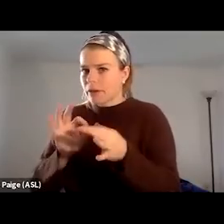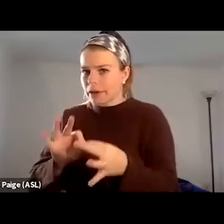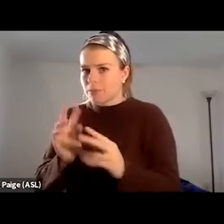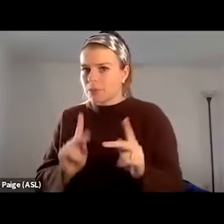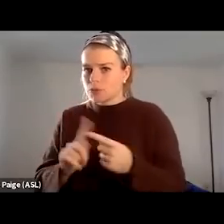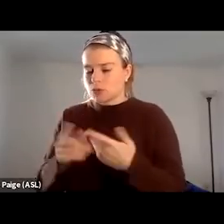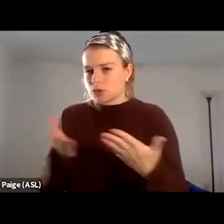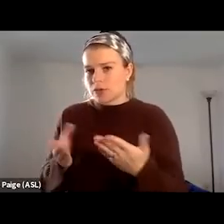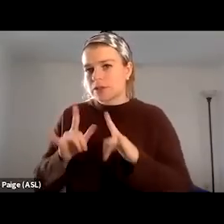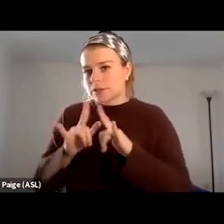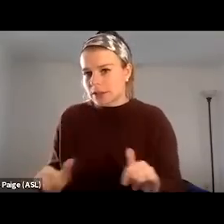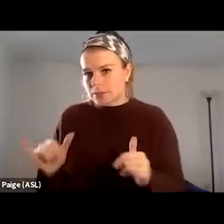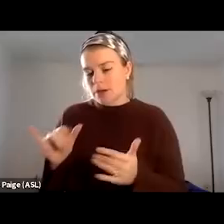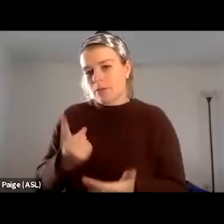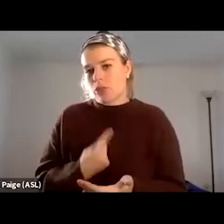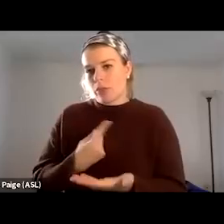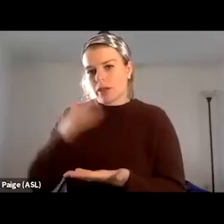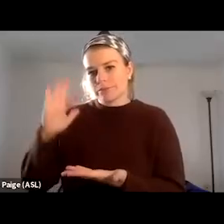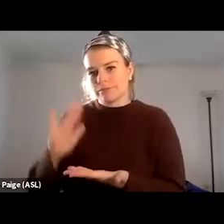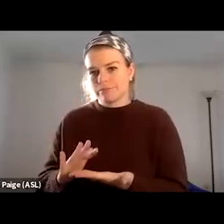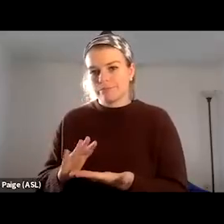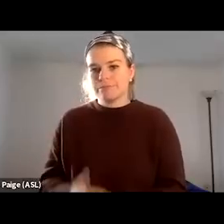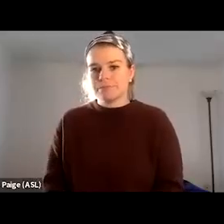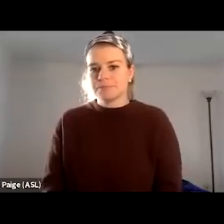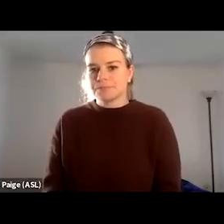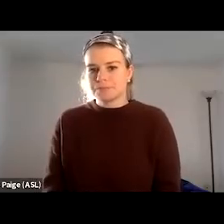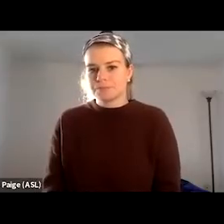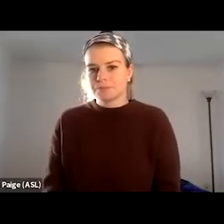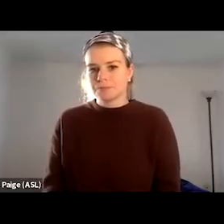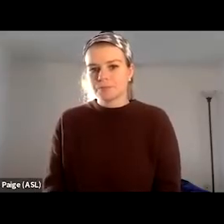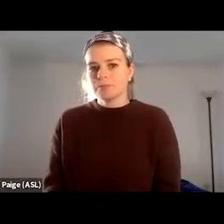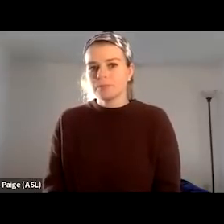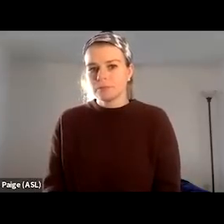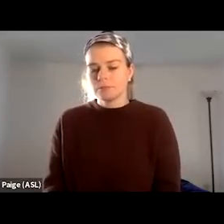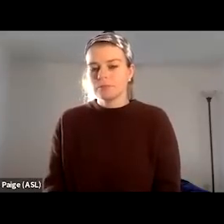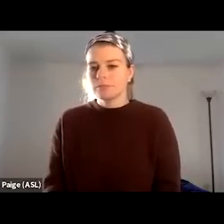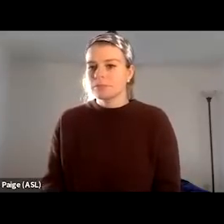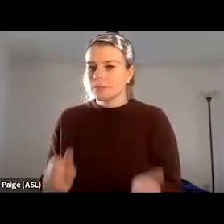como de ayudar a reducir la soledad dentro de la vivienda. Con eso, terminaré mi tiempo